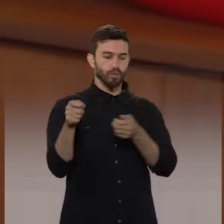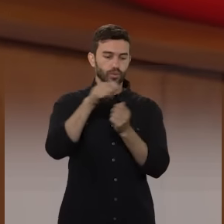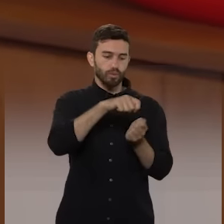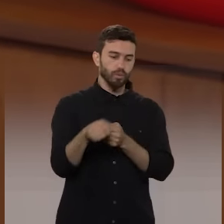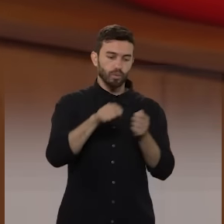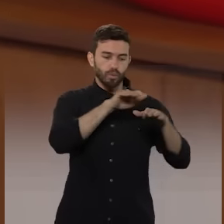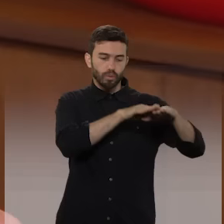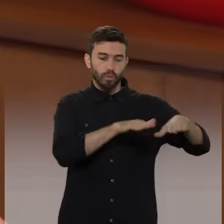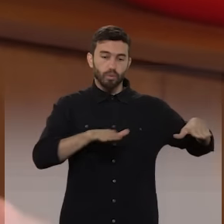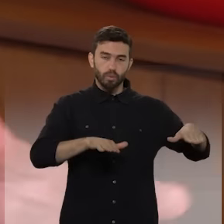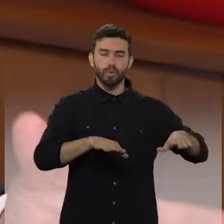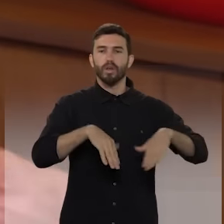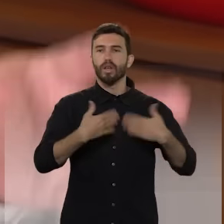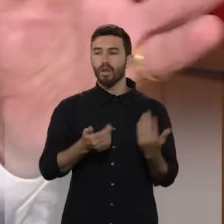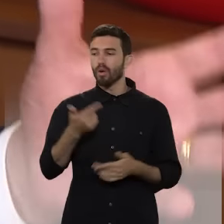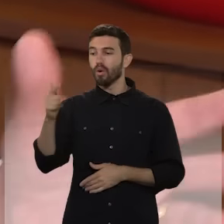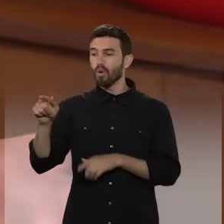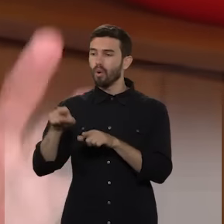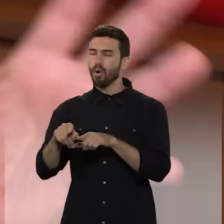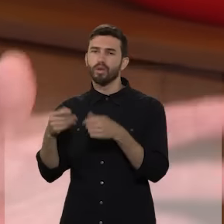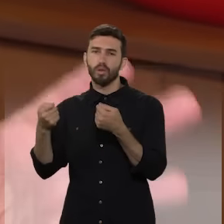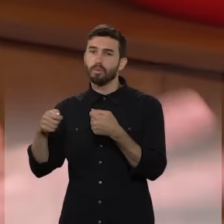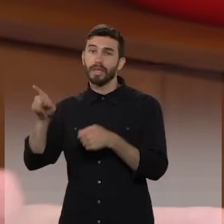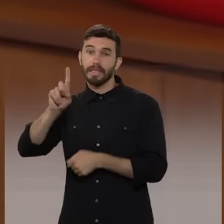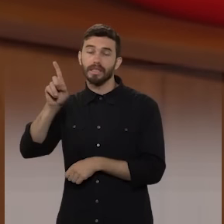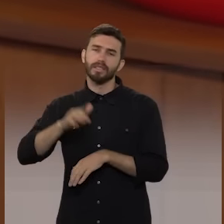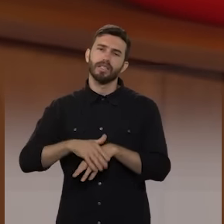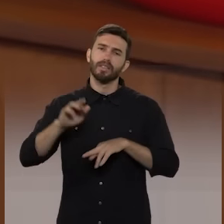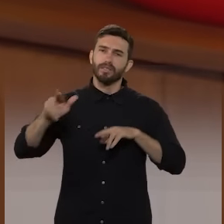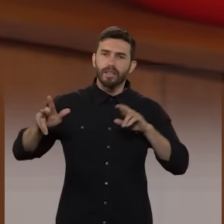grupo de painéis ou aerogeradores... Então, isso varia muito, mas são cabos